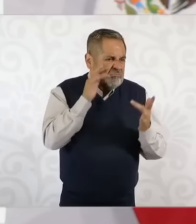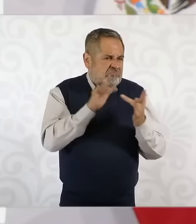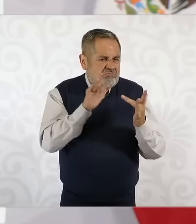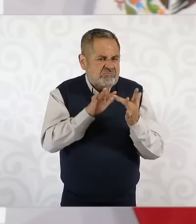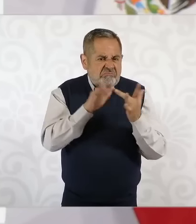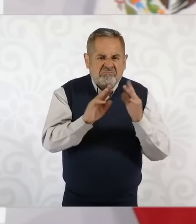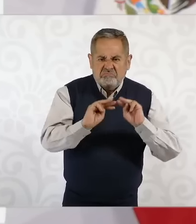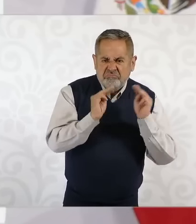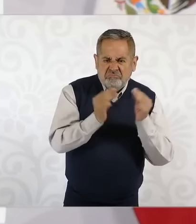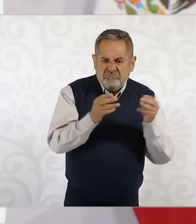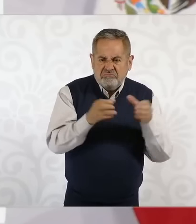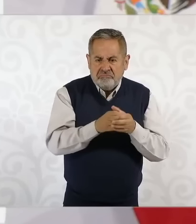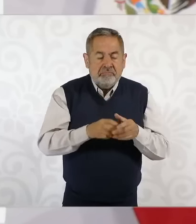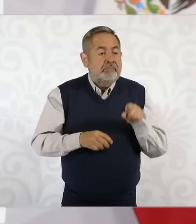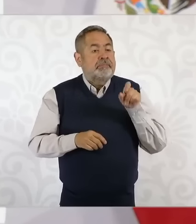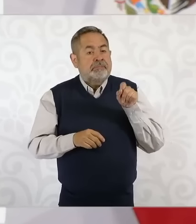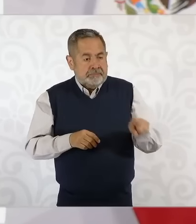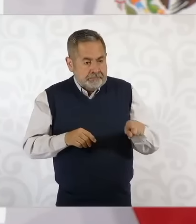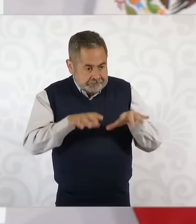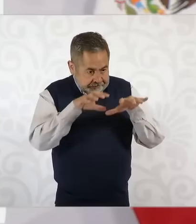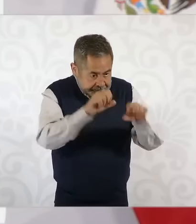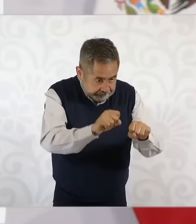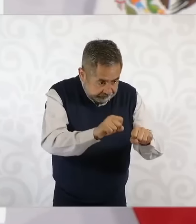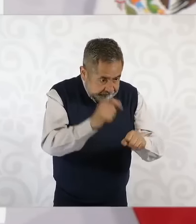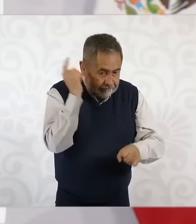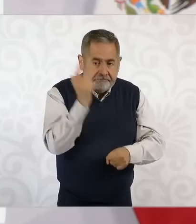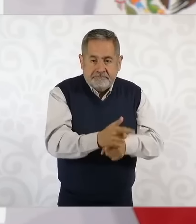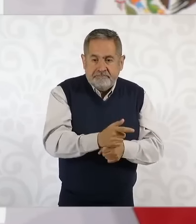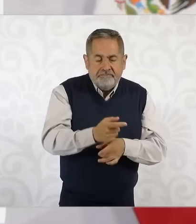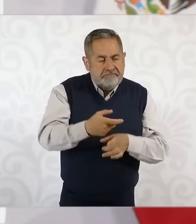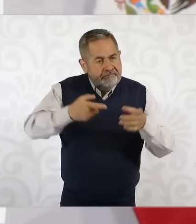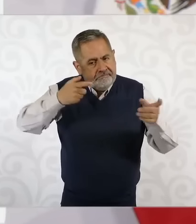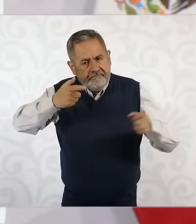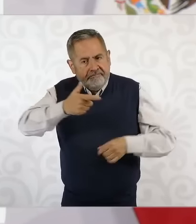En el operativo también se aseguraron armas de fuego y diversos aparatos de comunicación.